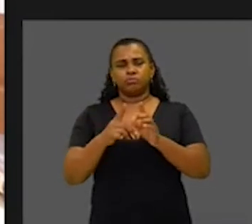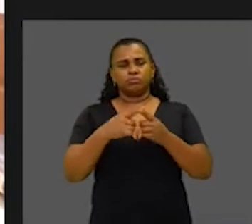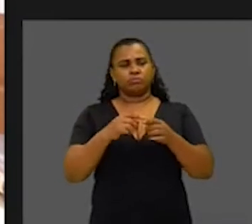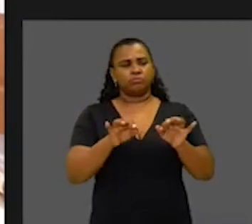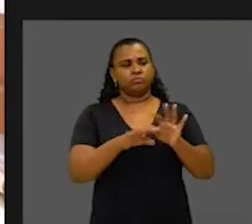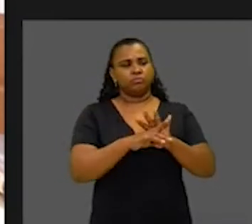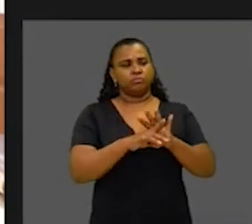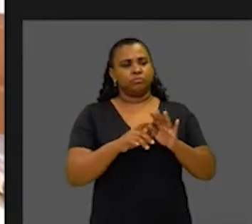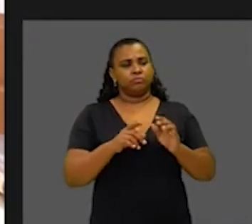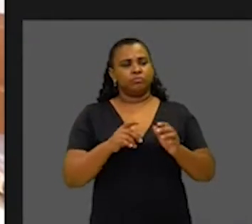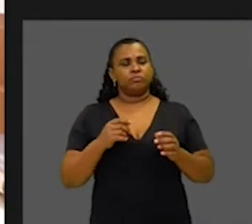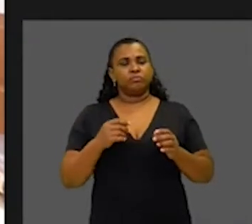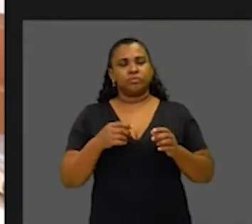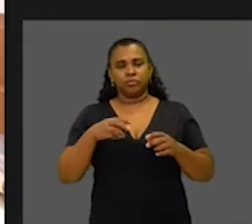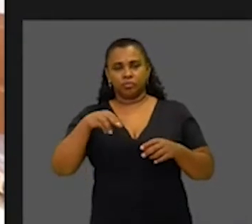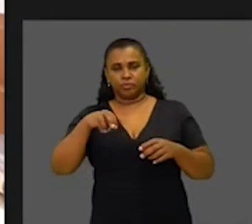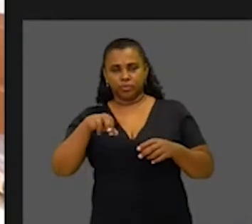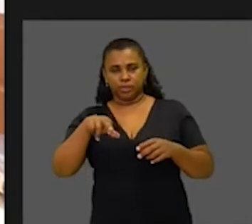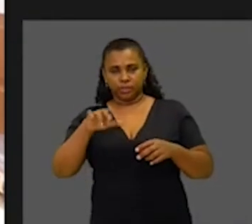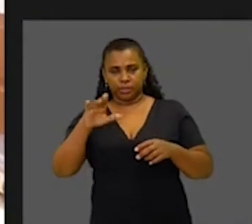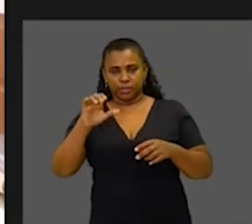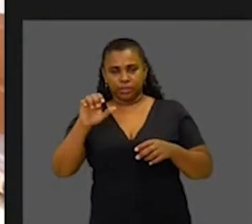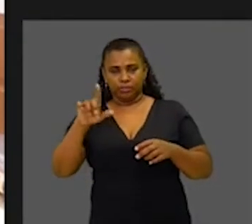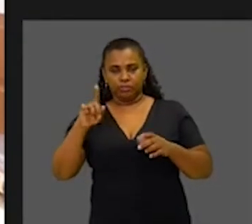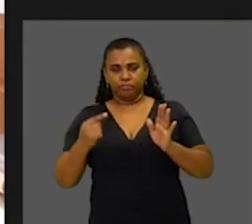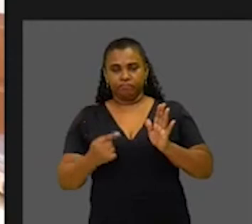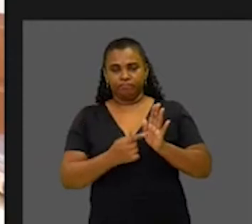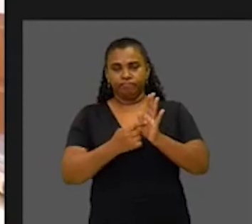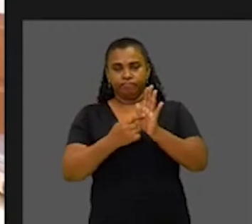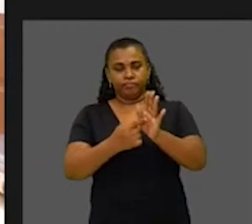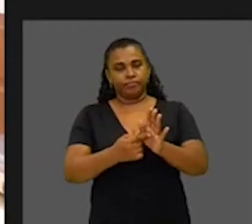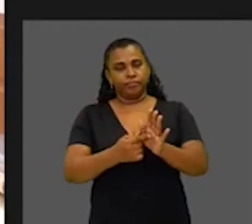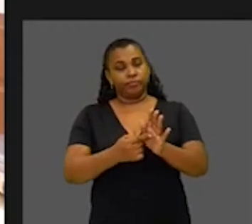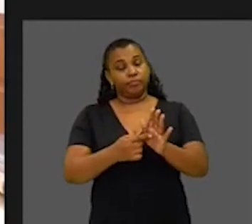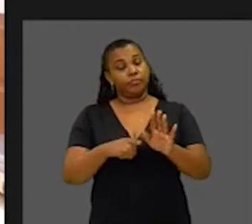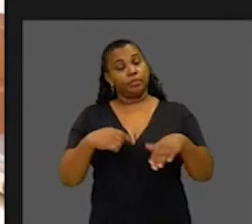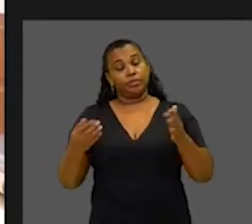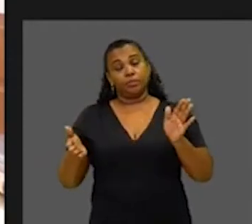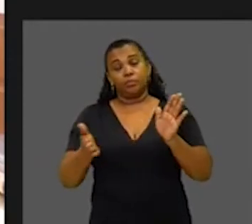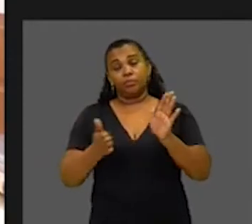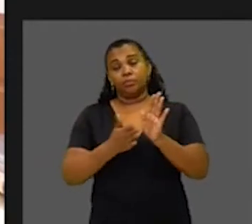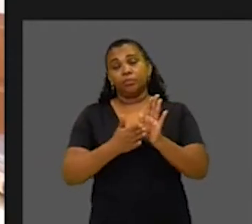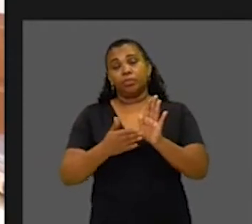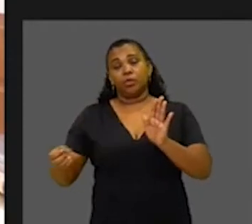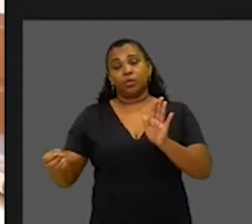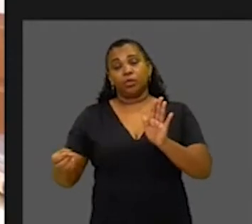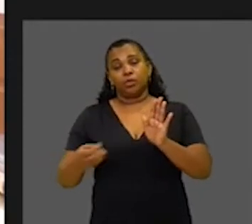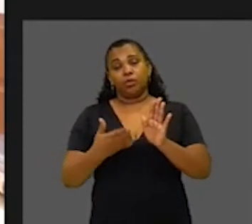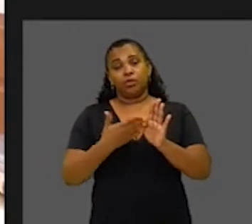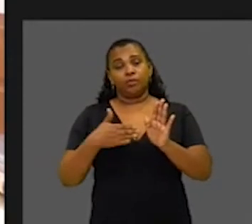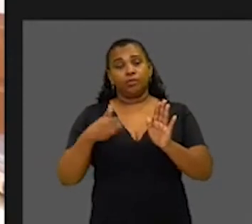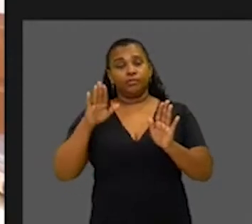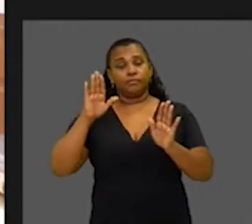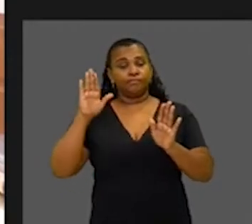Marcelo apontou mas é também uma nova proposta de exercício de mudar é uma proposta que pensa